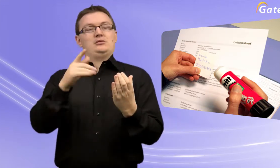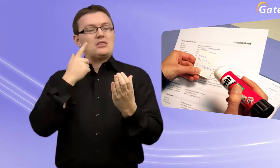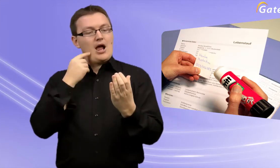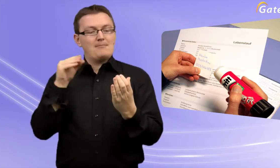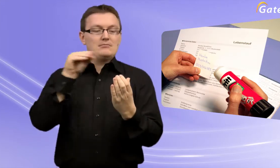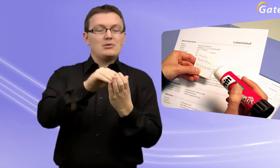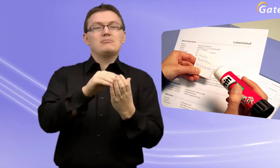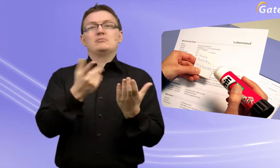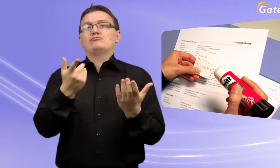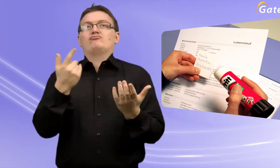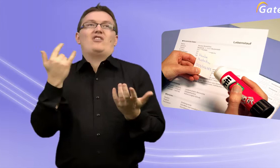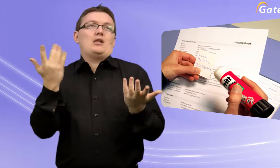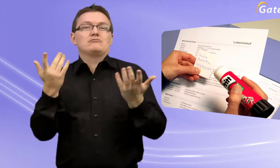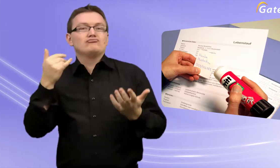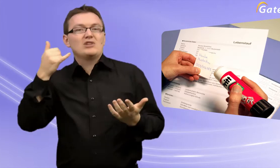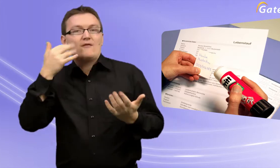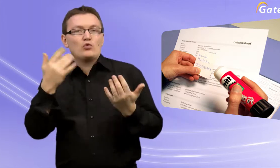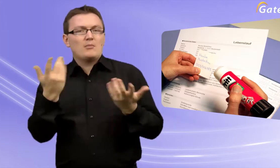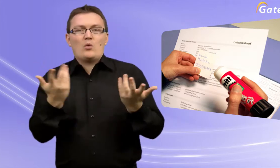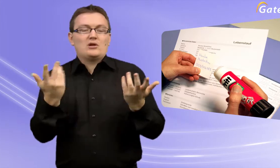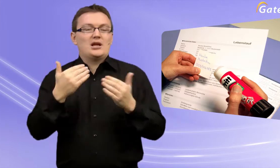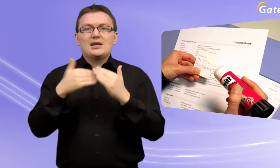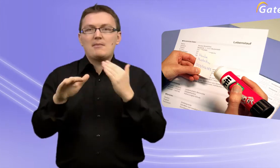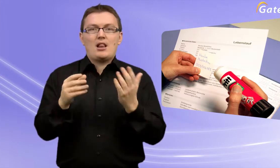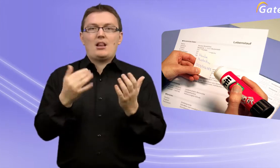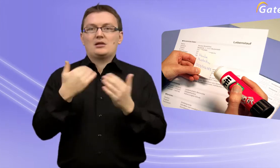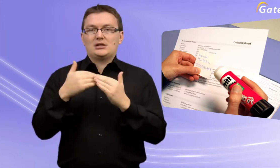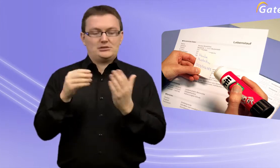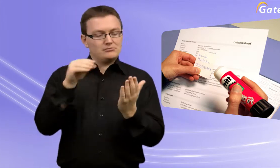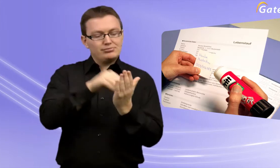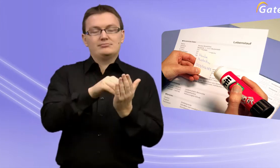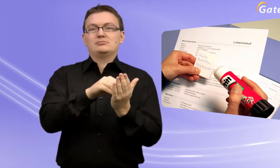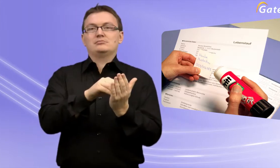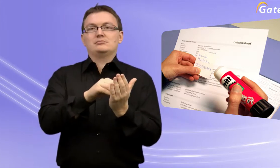Ihren Namen zu schreiben und zusätzlich ihre Telefonnummer oder Emailadresse.